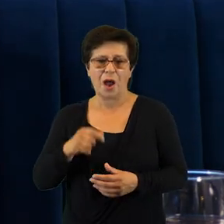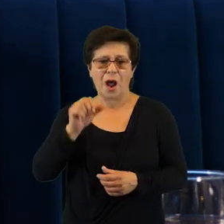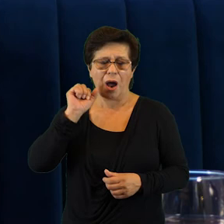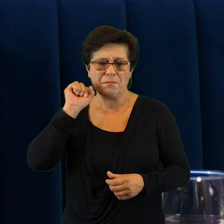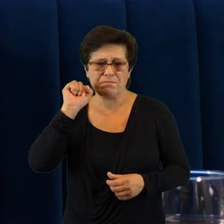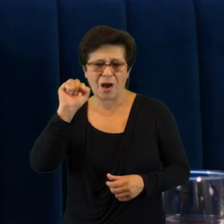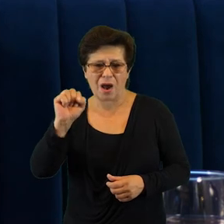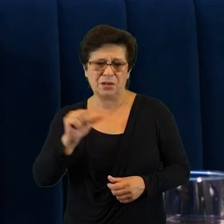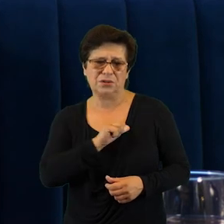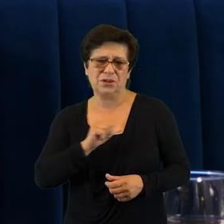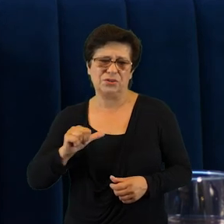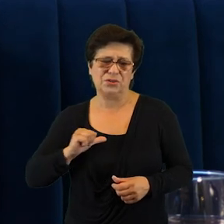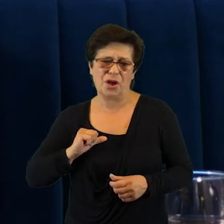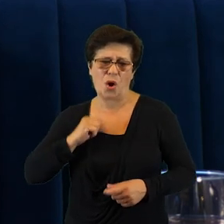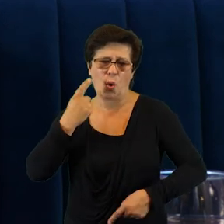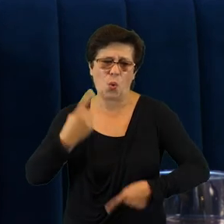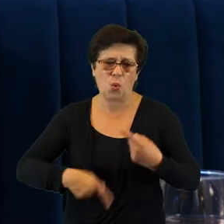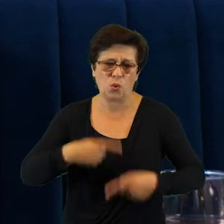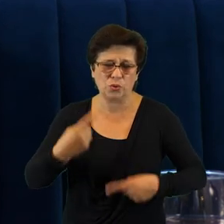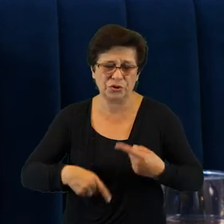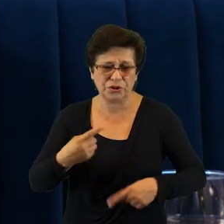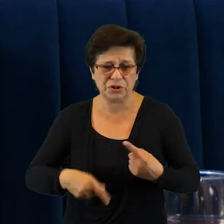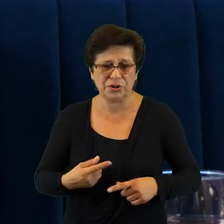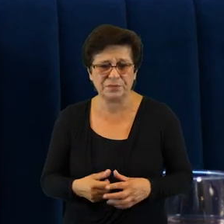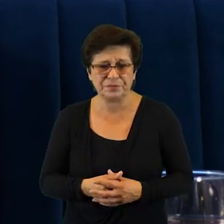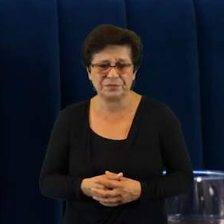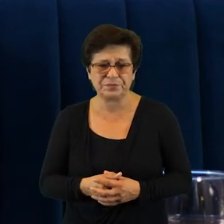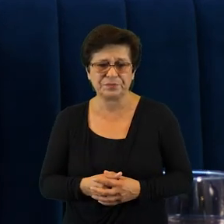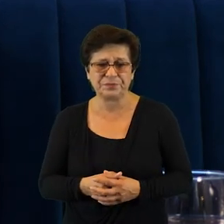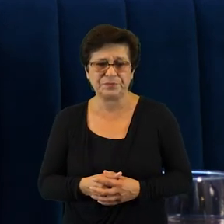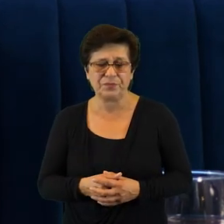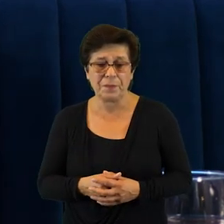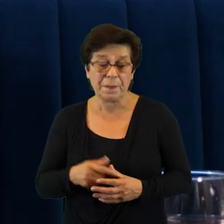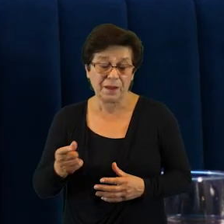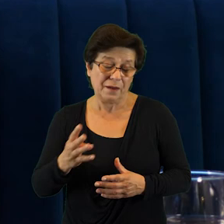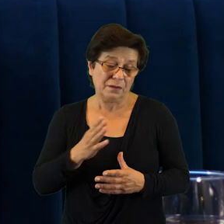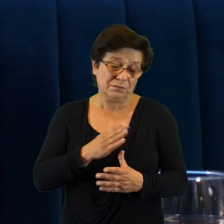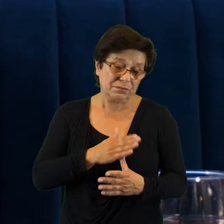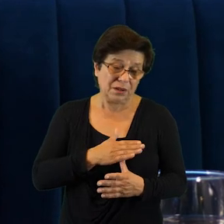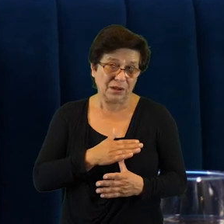Okazało się, że politycy polscy zdążyli na przełomie XIX/XX wieku